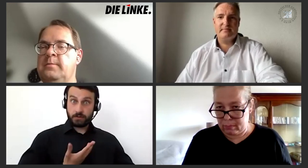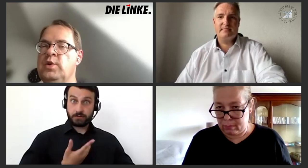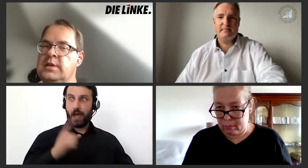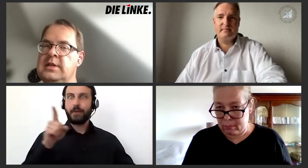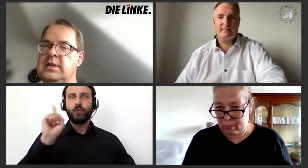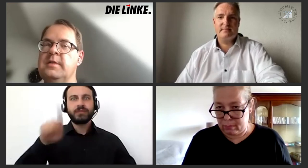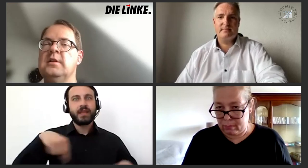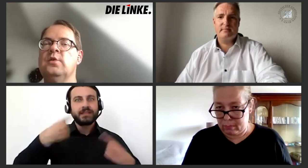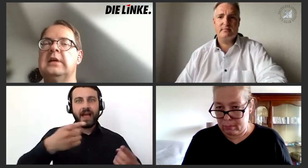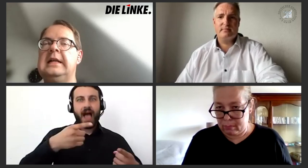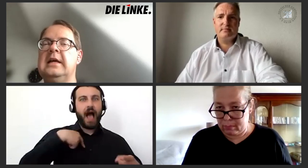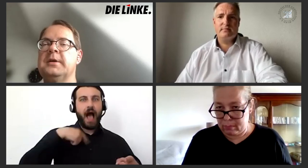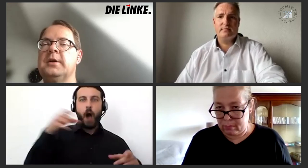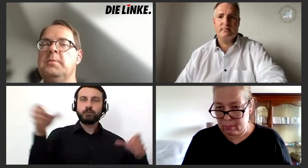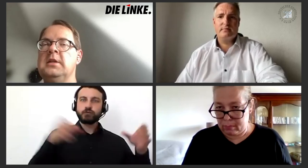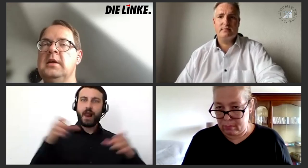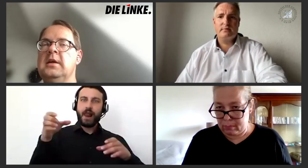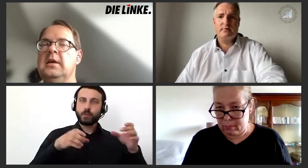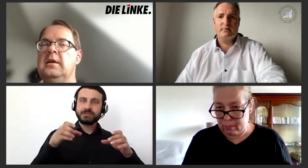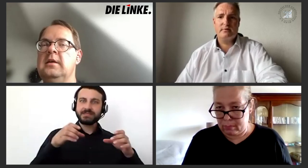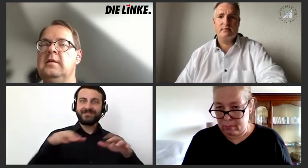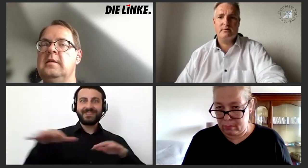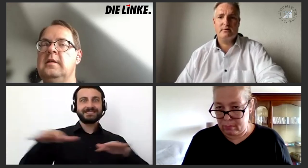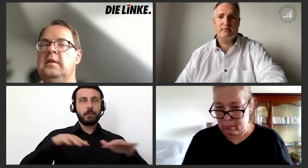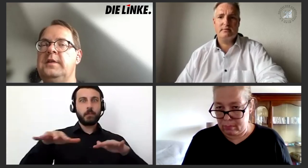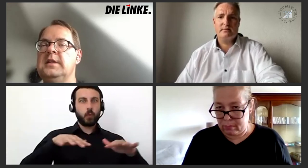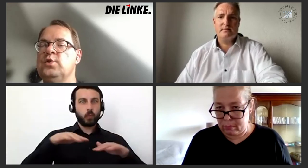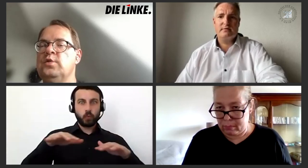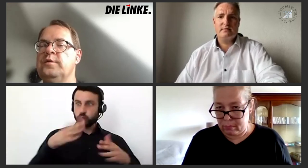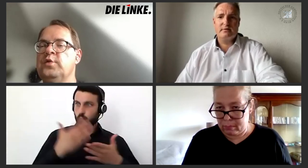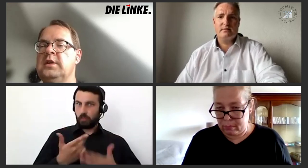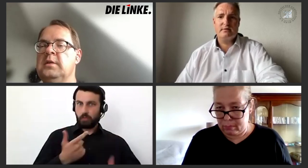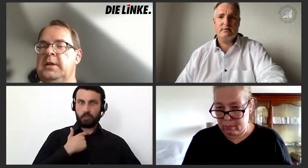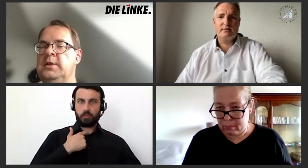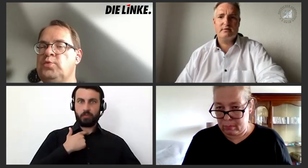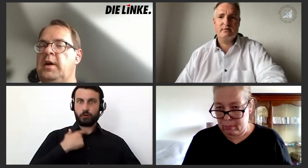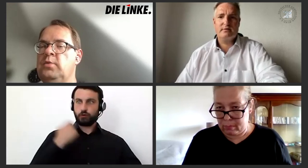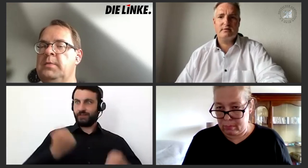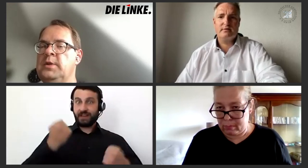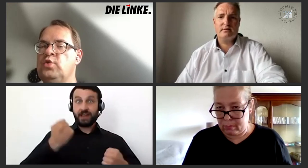Aufstellungsversammlung, also das haben wir dann noch geklärt bekommen, eine Finanzierung für